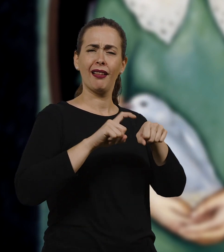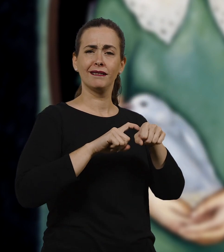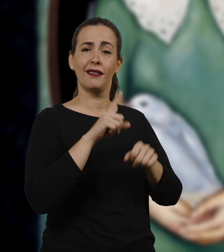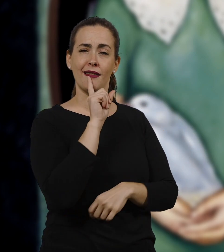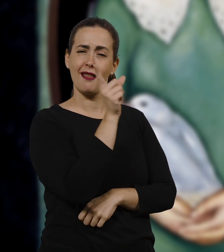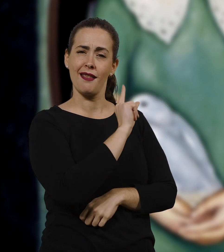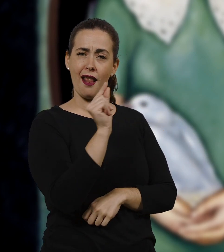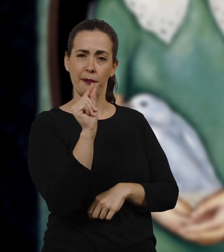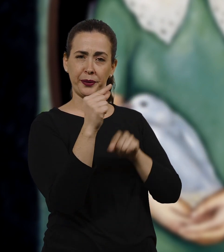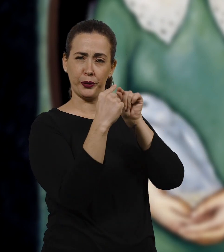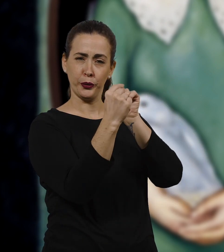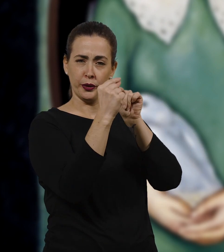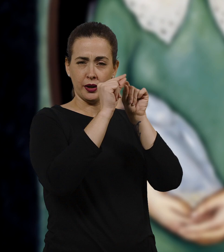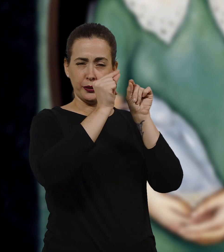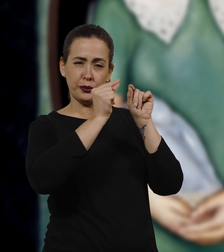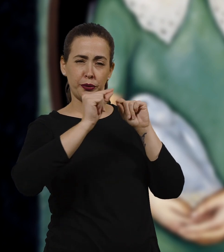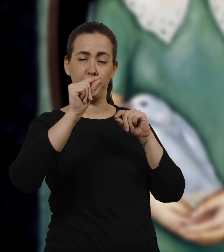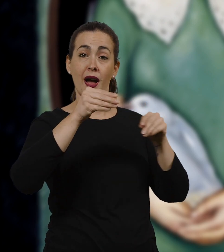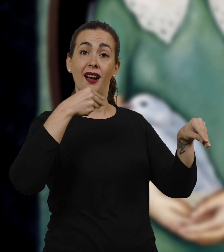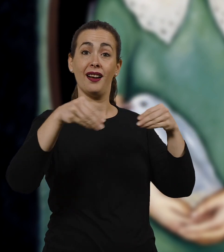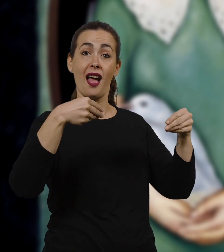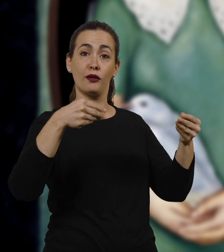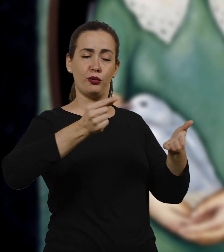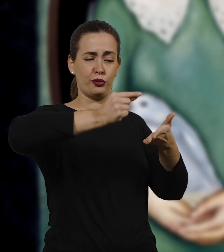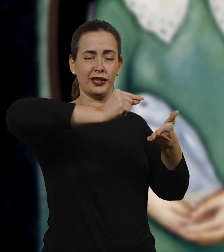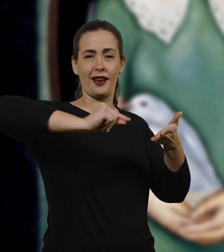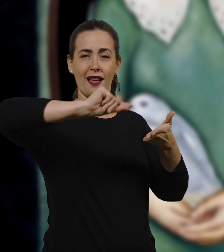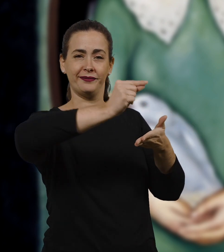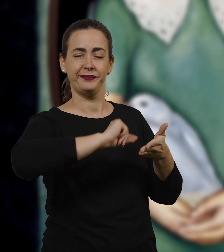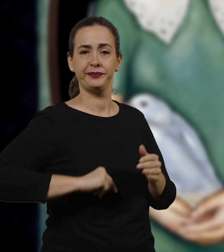Llapis sanguina i llapis sobre cartolina.